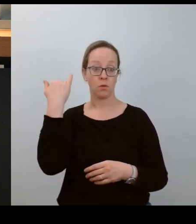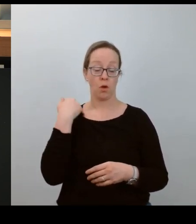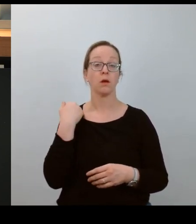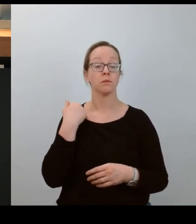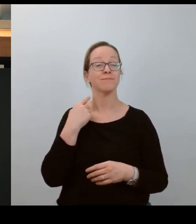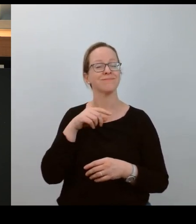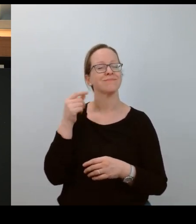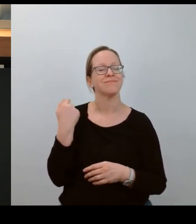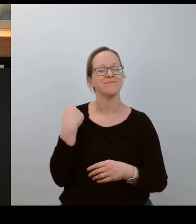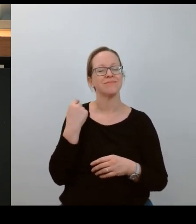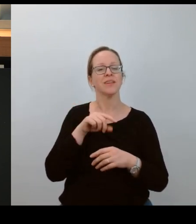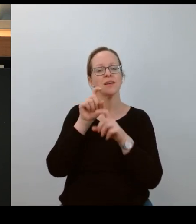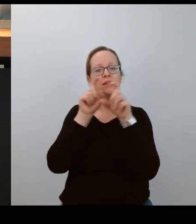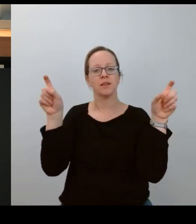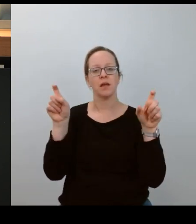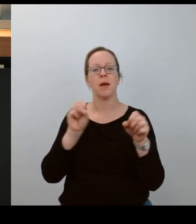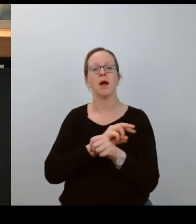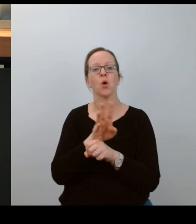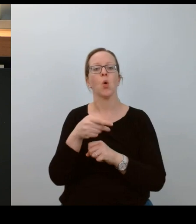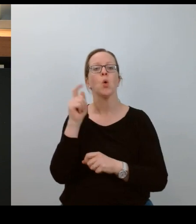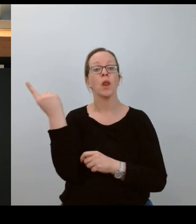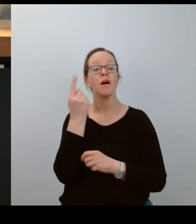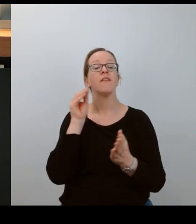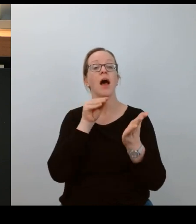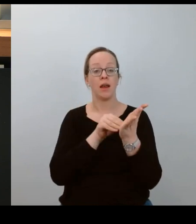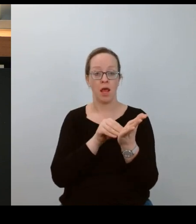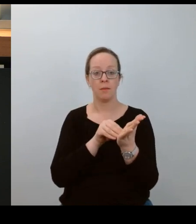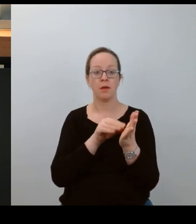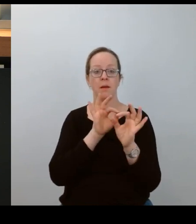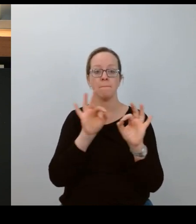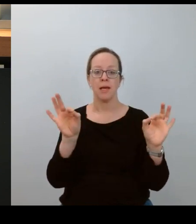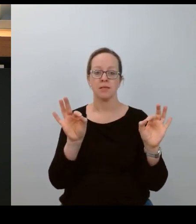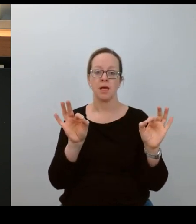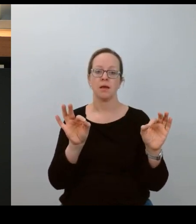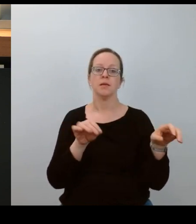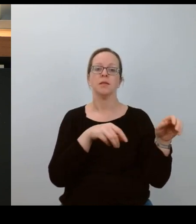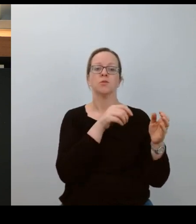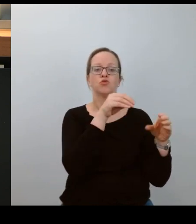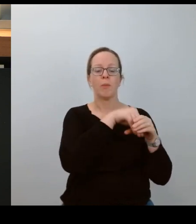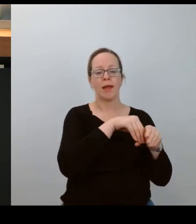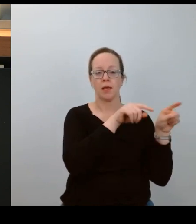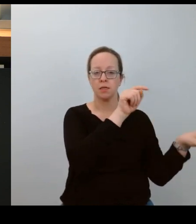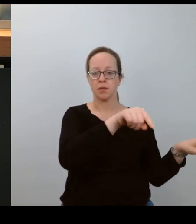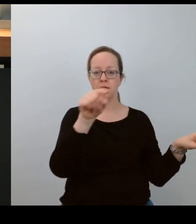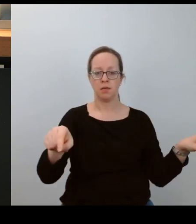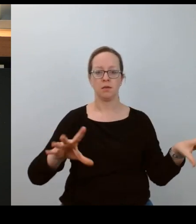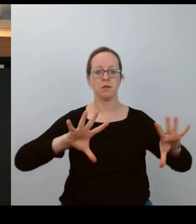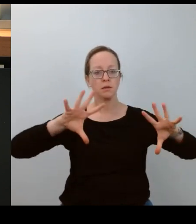funktioniert diese europaweit zur Verfügung gestellt, der Datenschutz blockiert nicht pauschal ergibt die Entscheidungsmacht über die